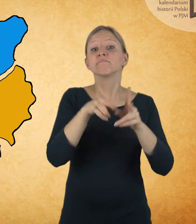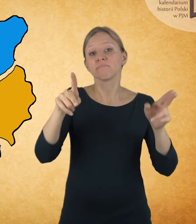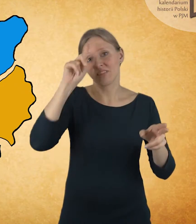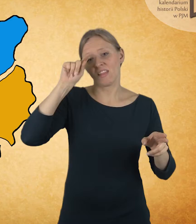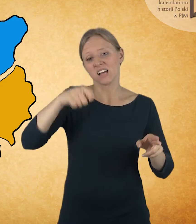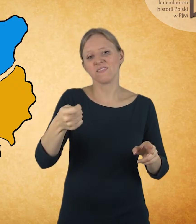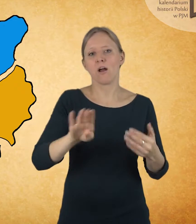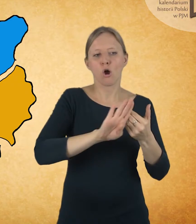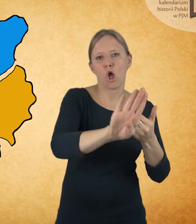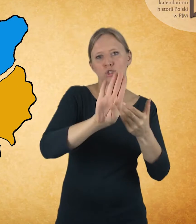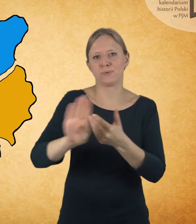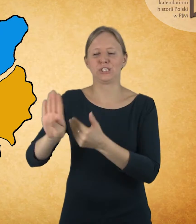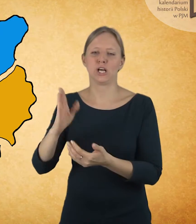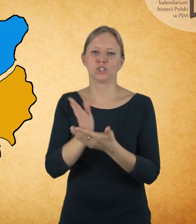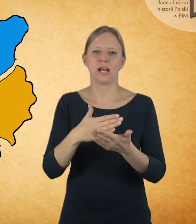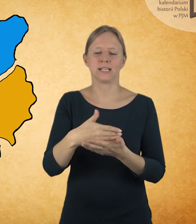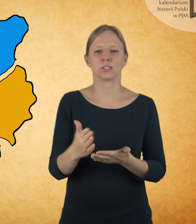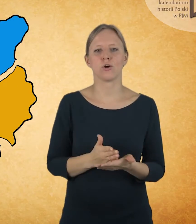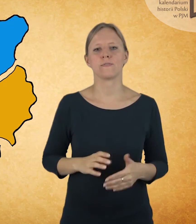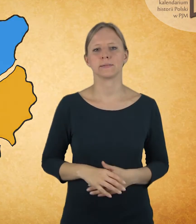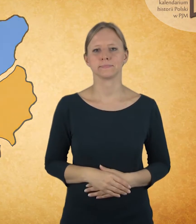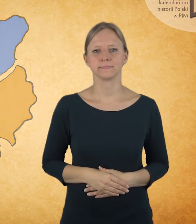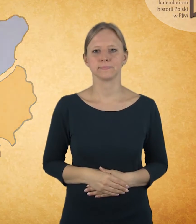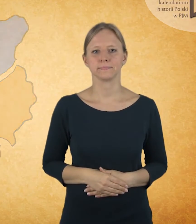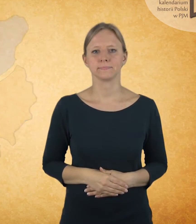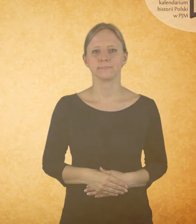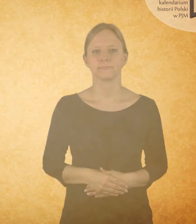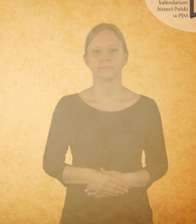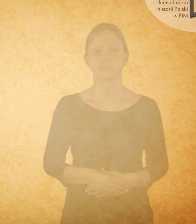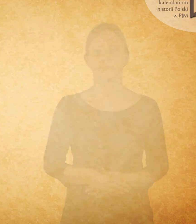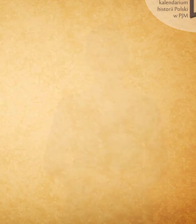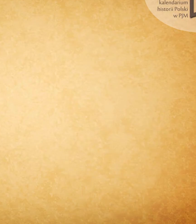Rozpoczął się okres rozbicia dzielnicowego. Napisy opracowała: Magdalena Sipowicz